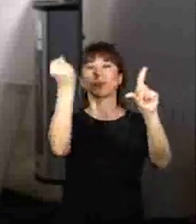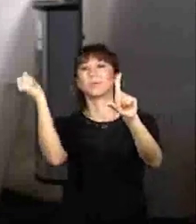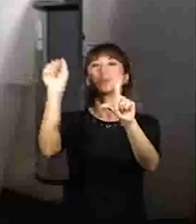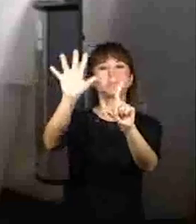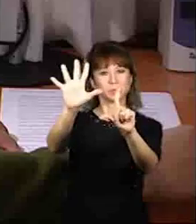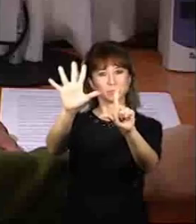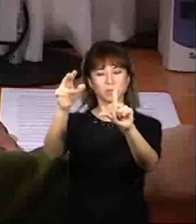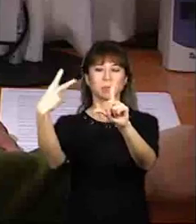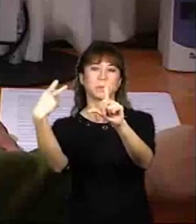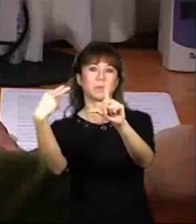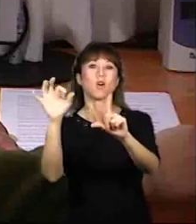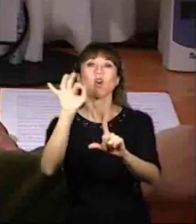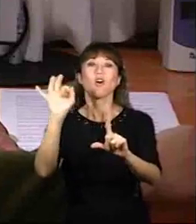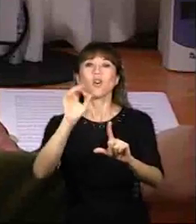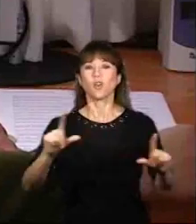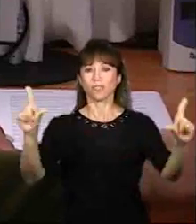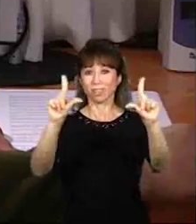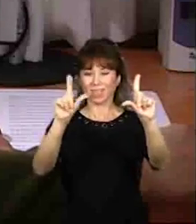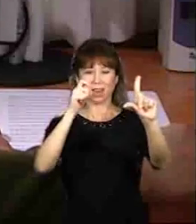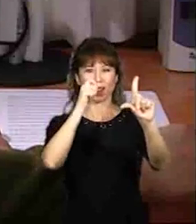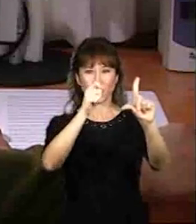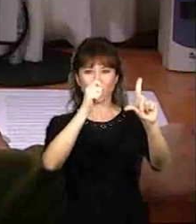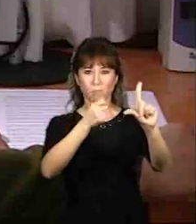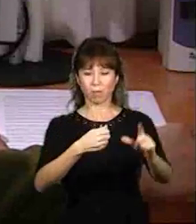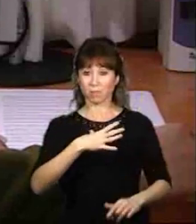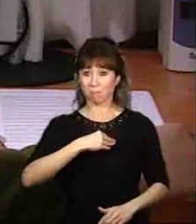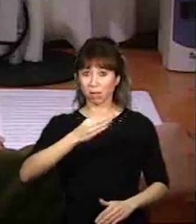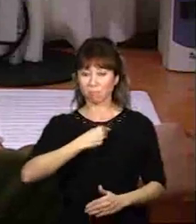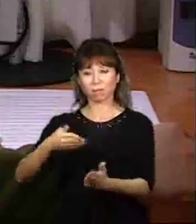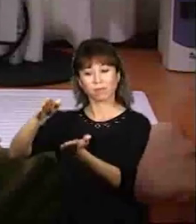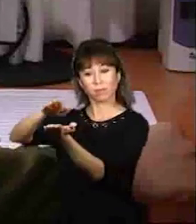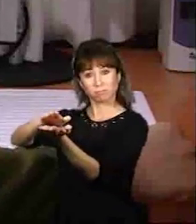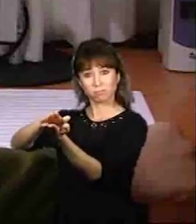(CARLOS) y volcado a soporte informático o la telelupa que es óptica. Lo que haces es: